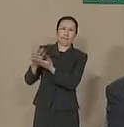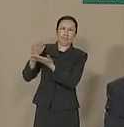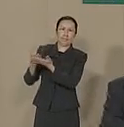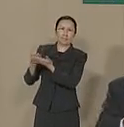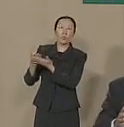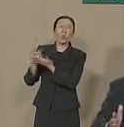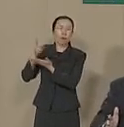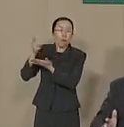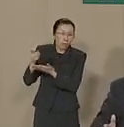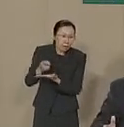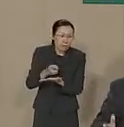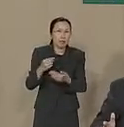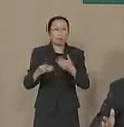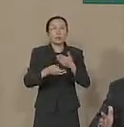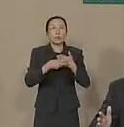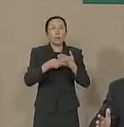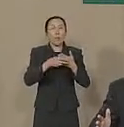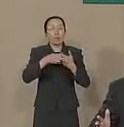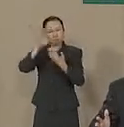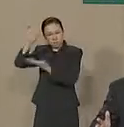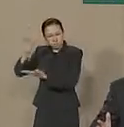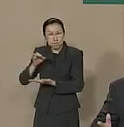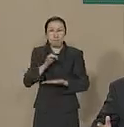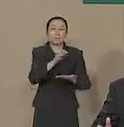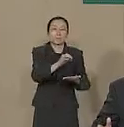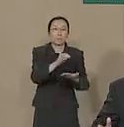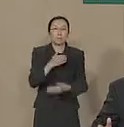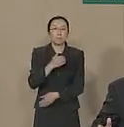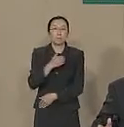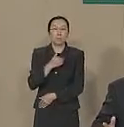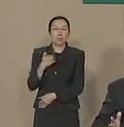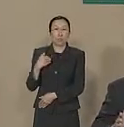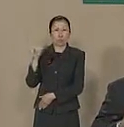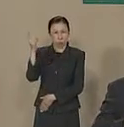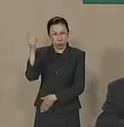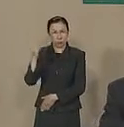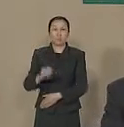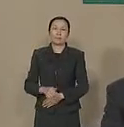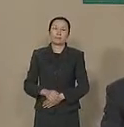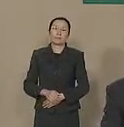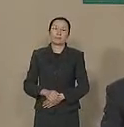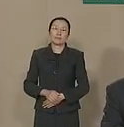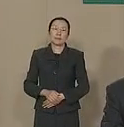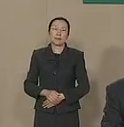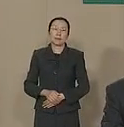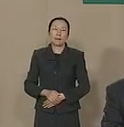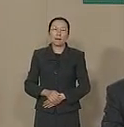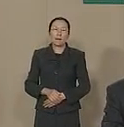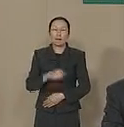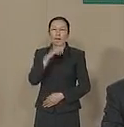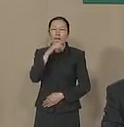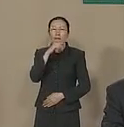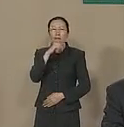そのお金で 庶民減税や 医療保険を行うと いう動きになってますでしょ (浦吉) なるほど